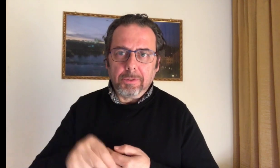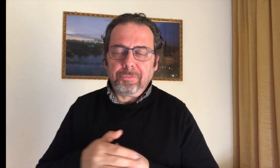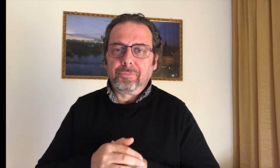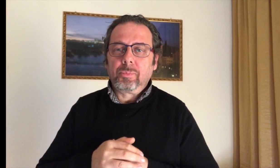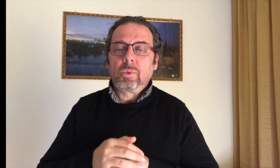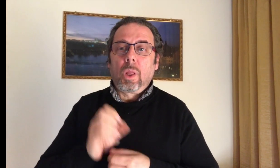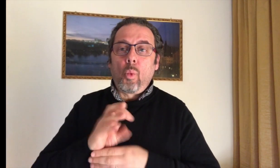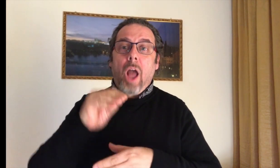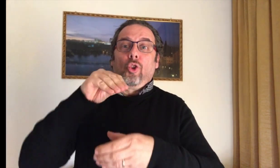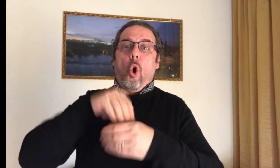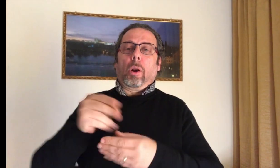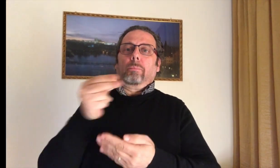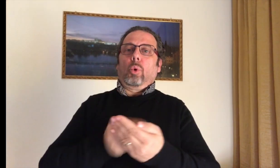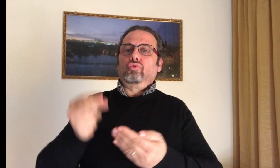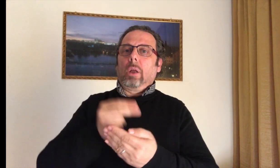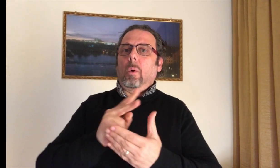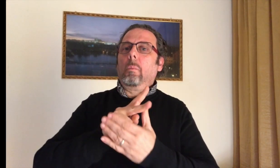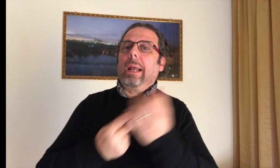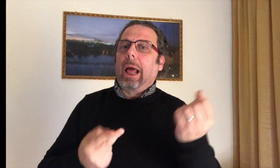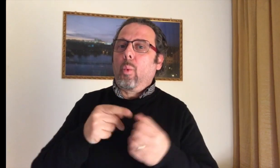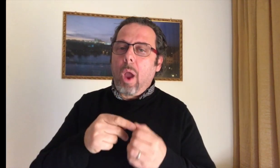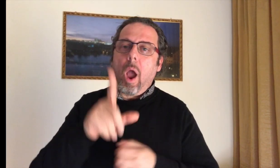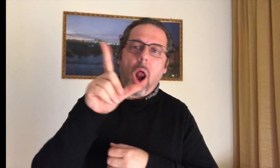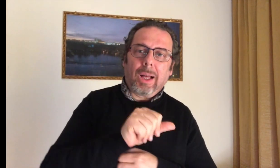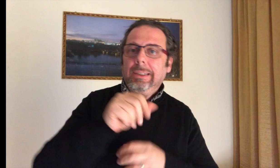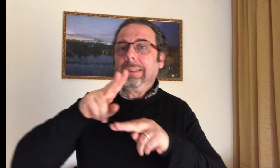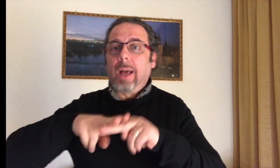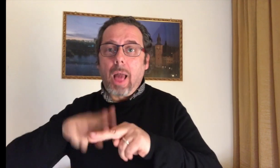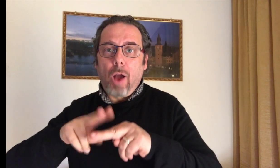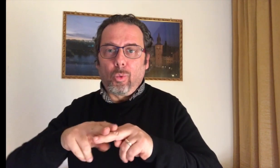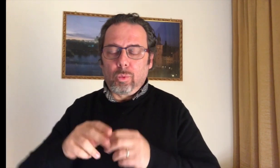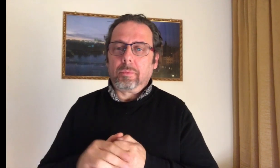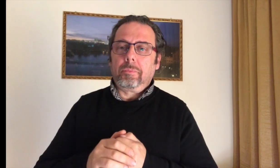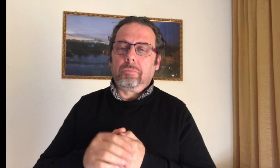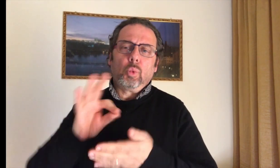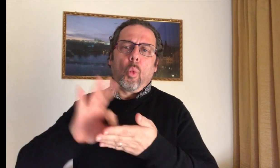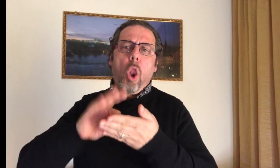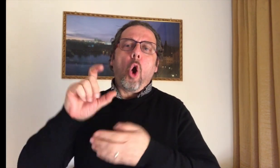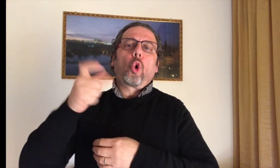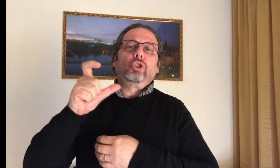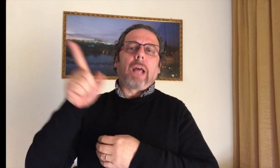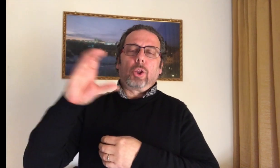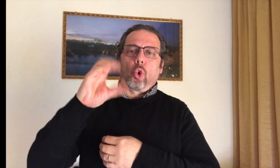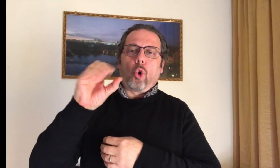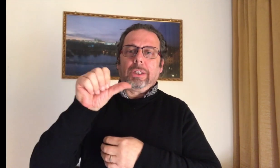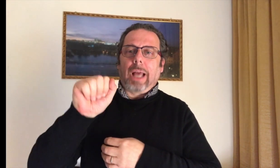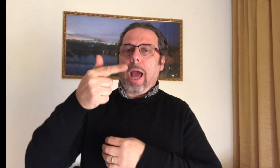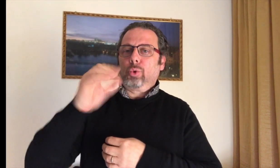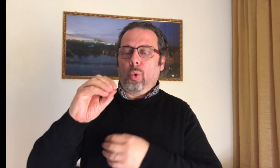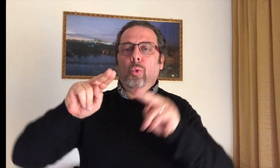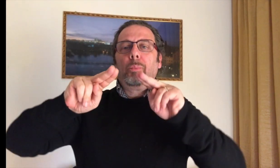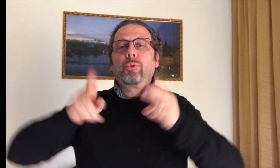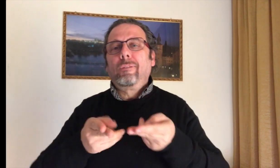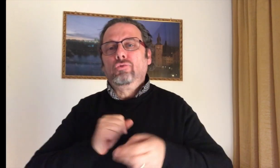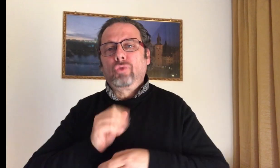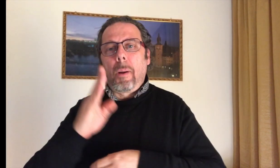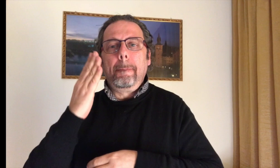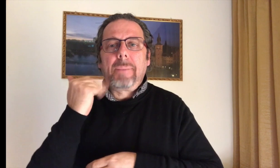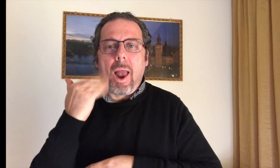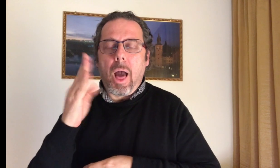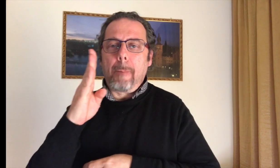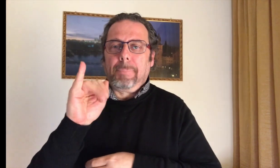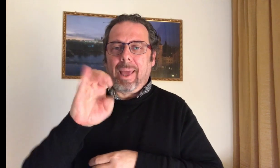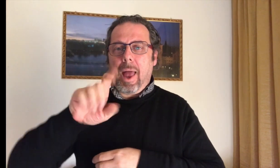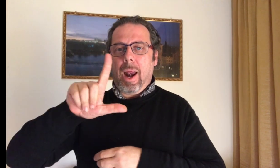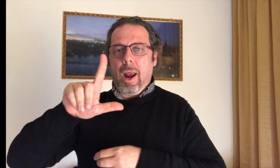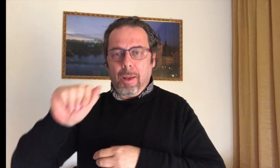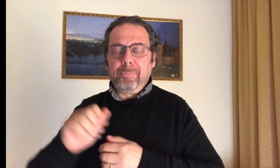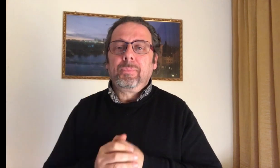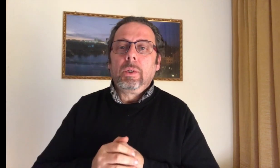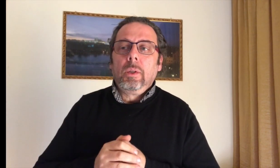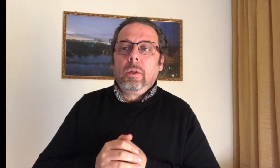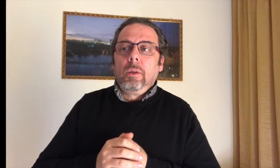in un Progetto Bilingue, LIS (Lingua dei Segni) e Italiano. La scuola si trova a Cossato, in Provincia di Biella.